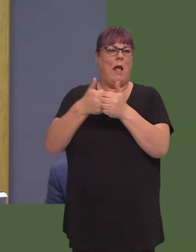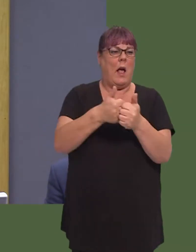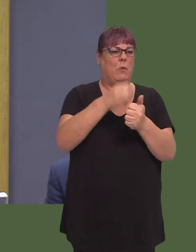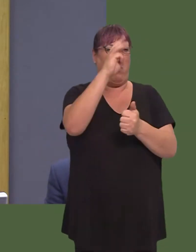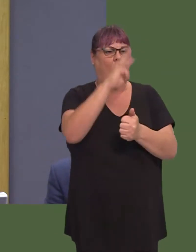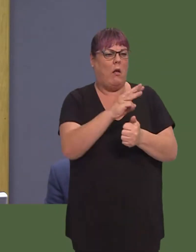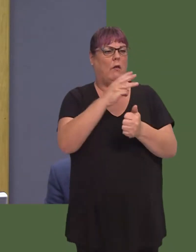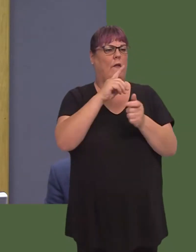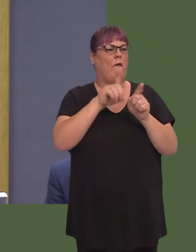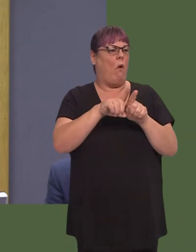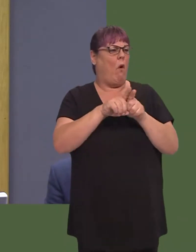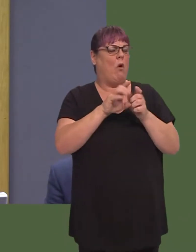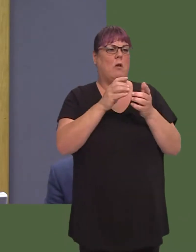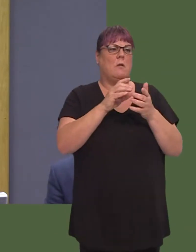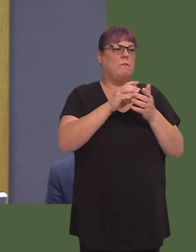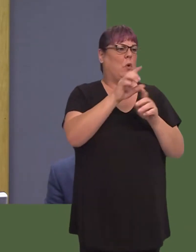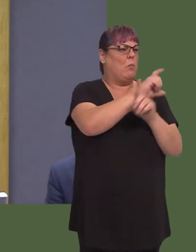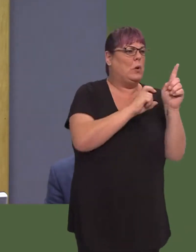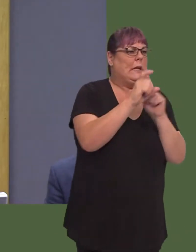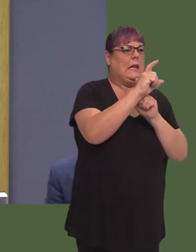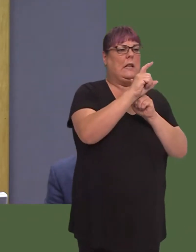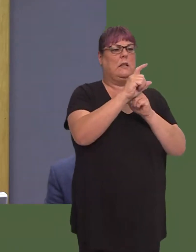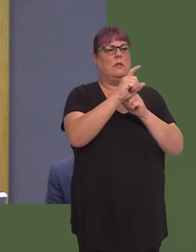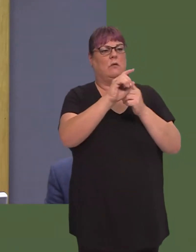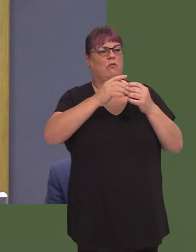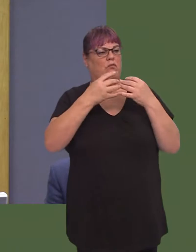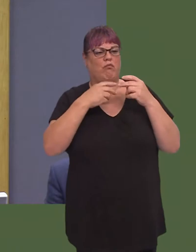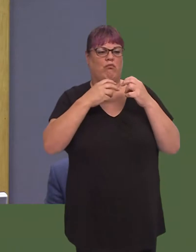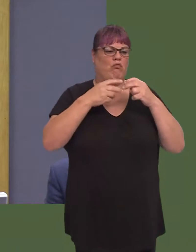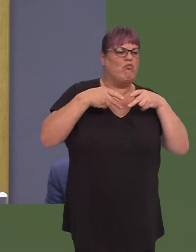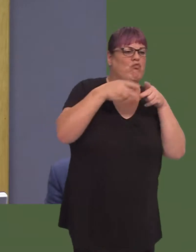nhw yn y gorffennol. Felly, gyda hynny'n benodol mewn golwg, beth mae eich Llywodraeth chi'n